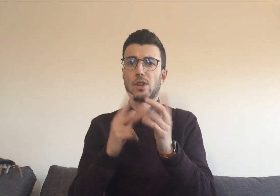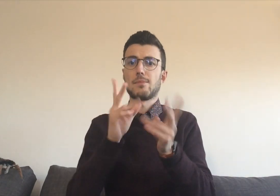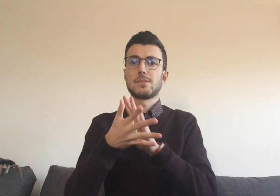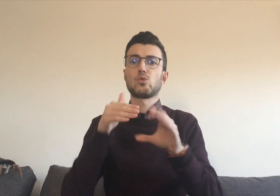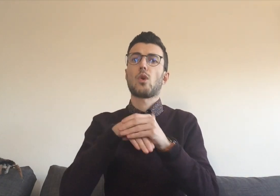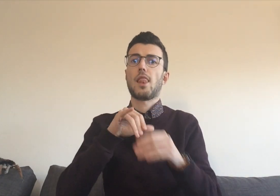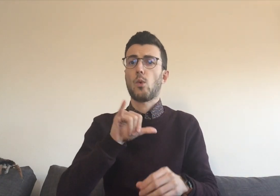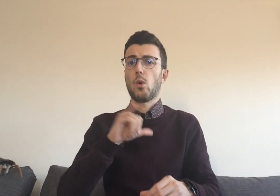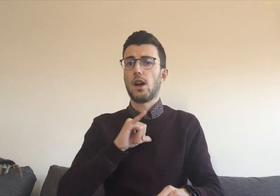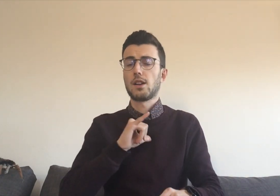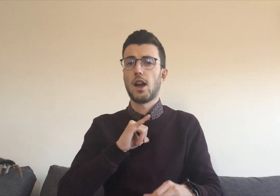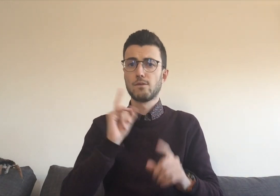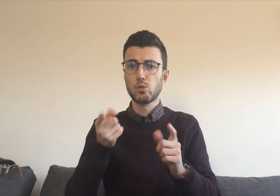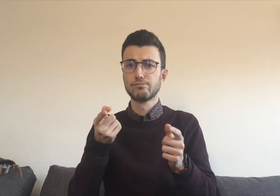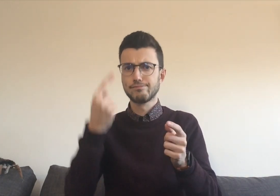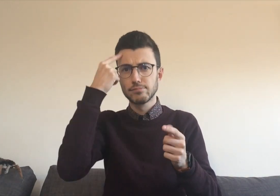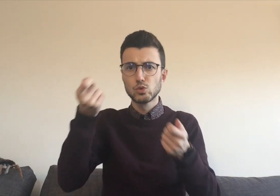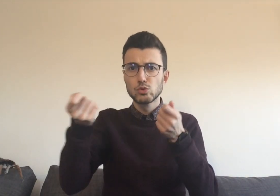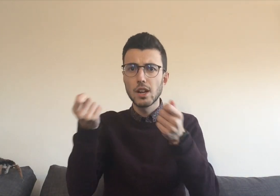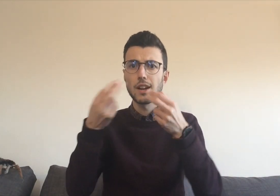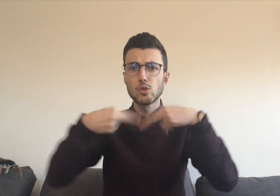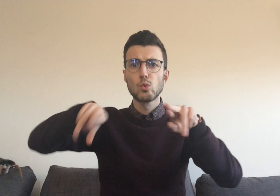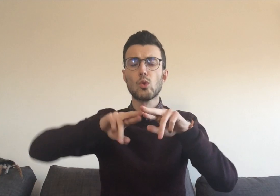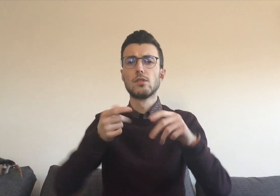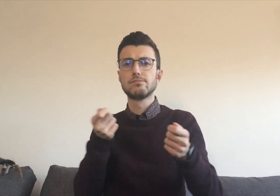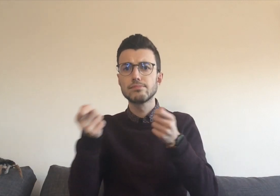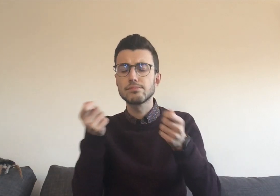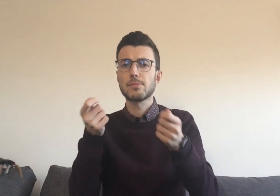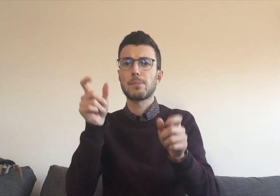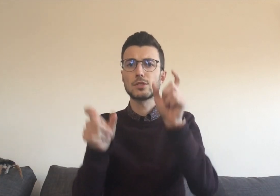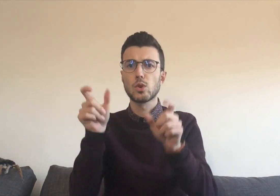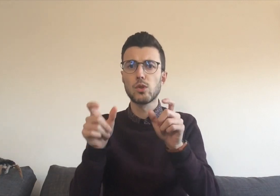Avec le Kap Signes, j’ai appris à gérer les réunions, travailler en équipe